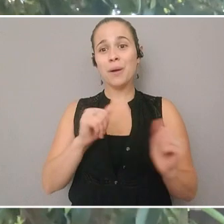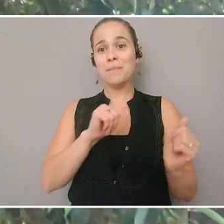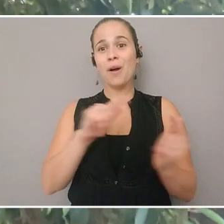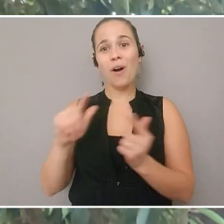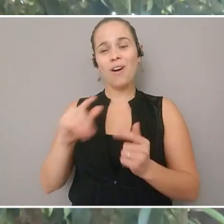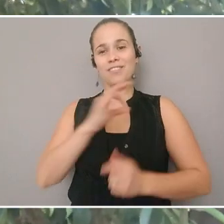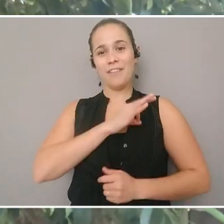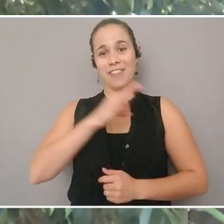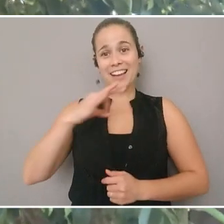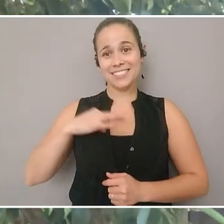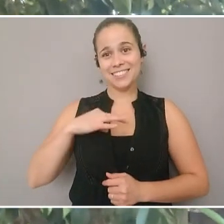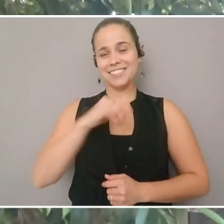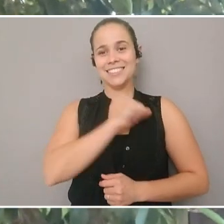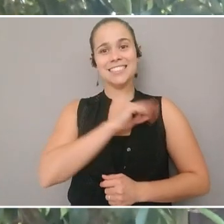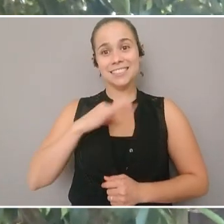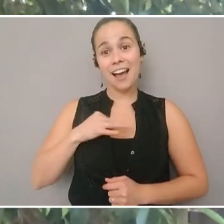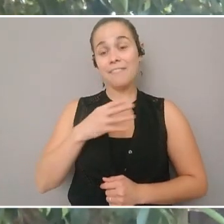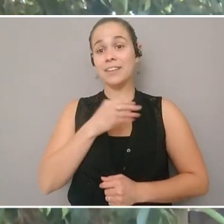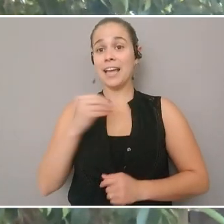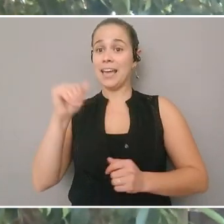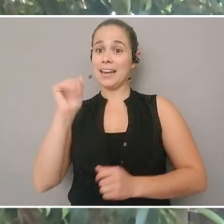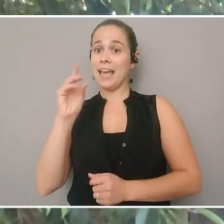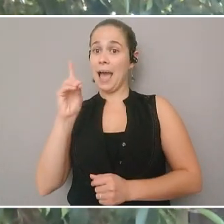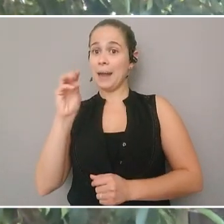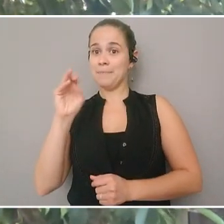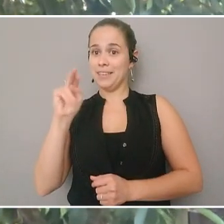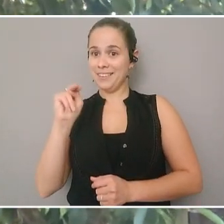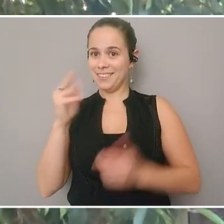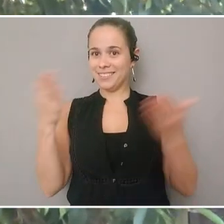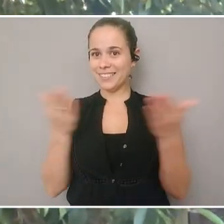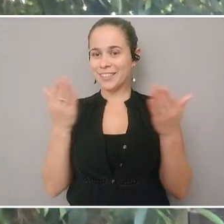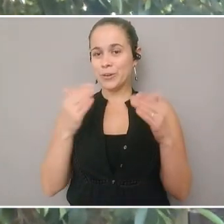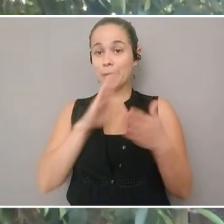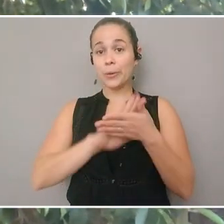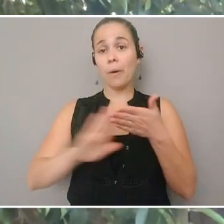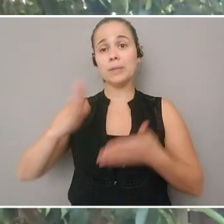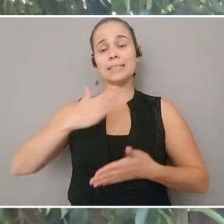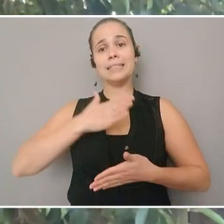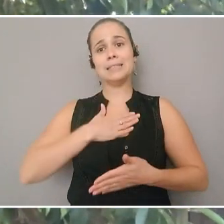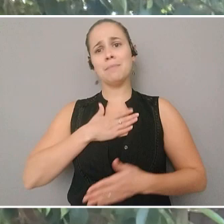facultad, personal y administración de la